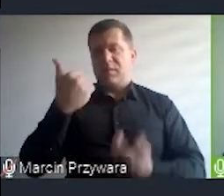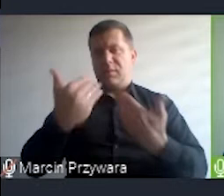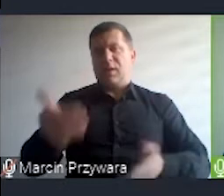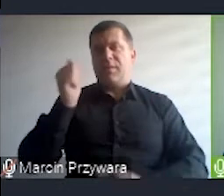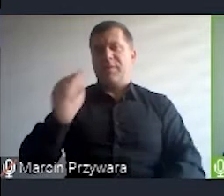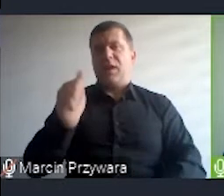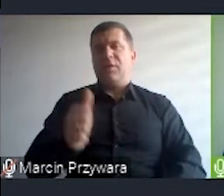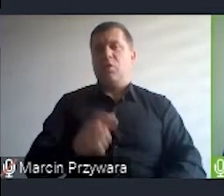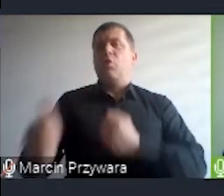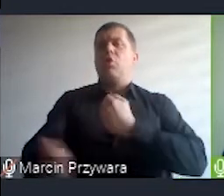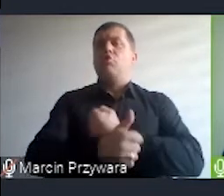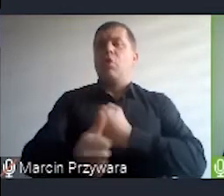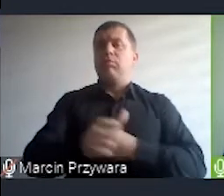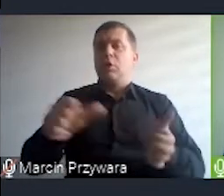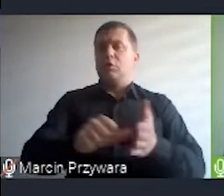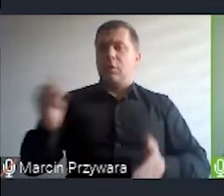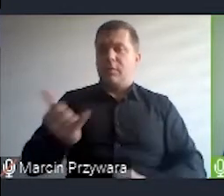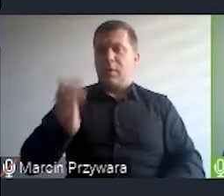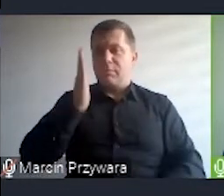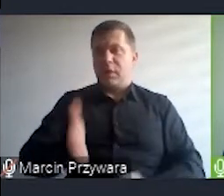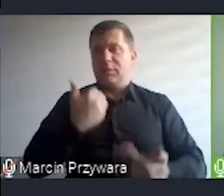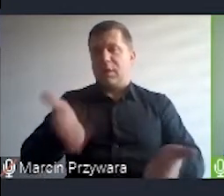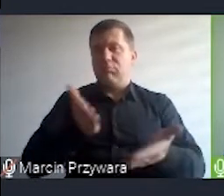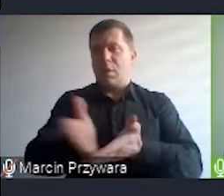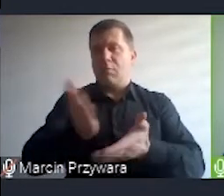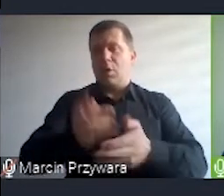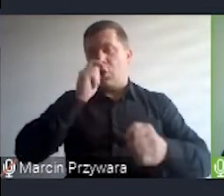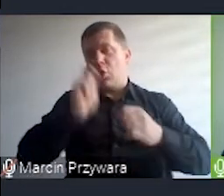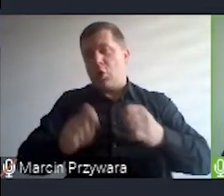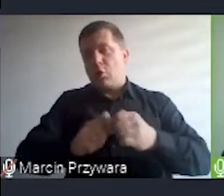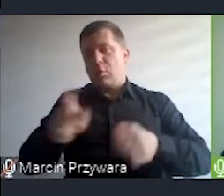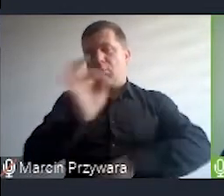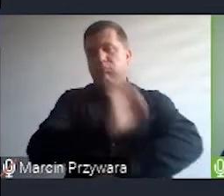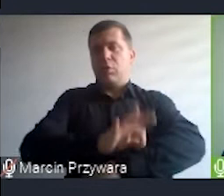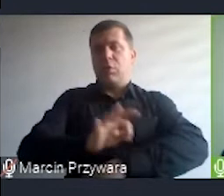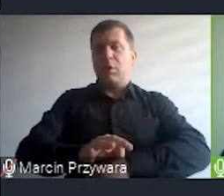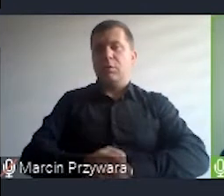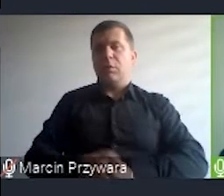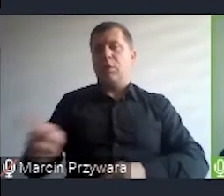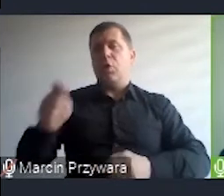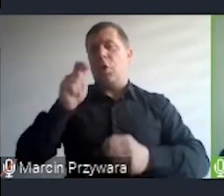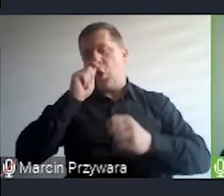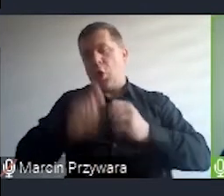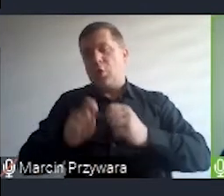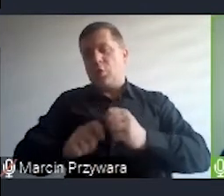Czyli dokumentacja środka trwałego będzie pomocna przy kontroli projektu i kontroli finansowania